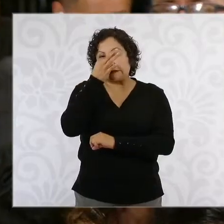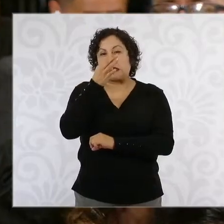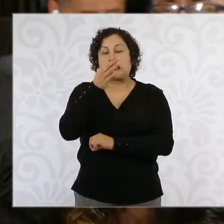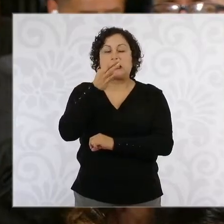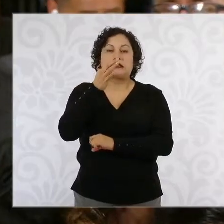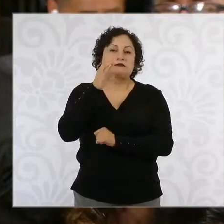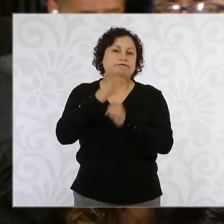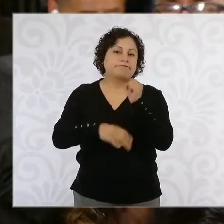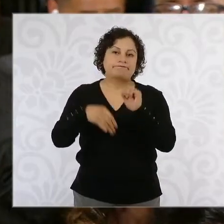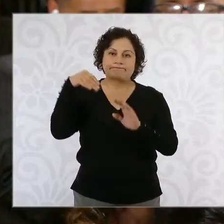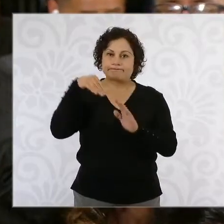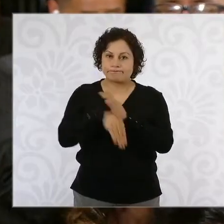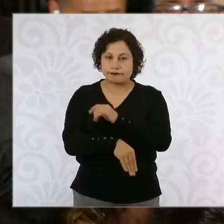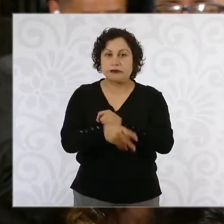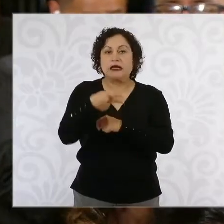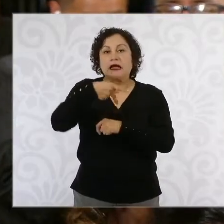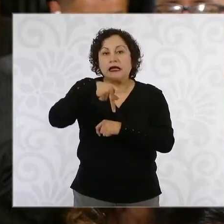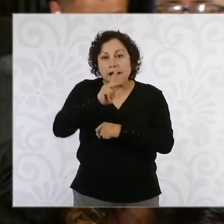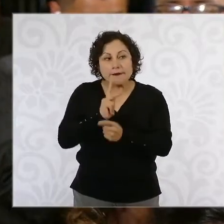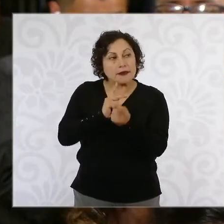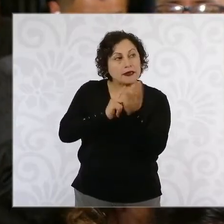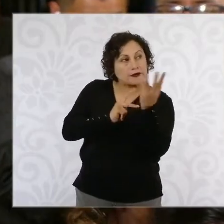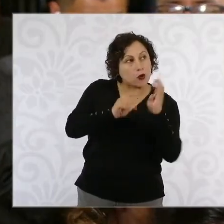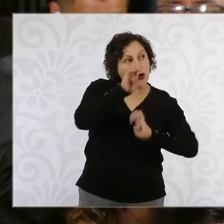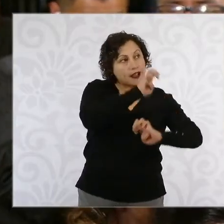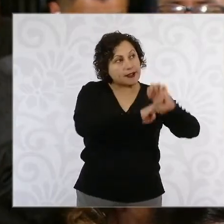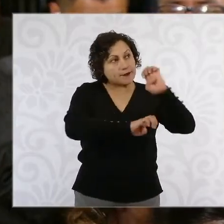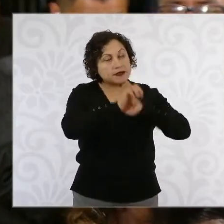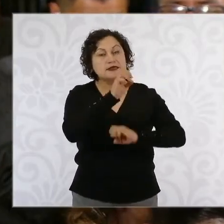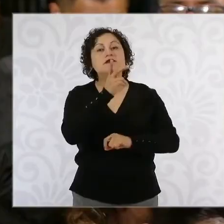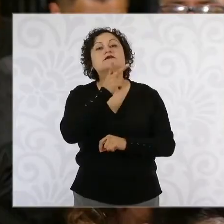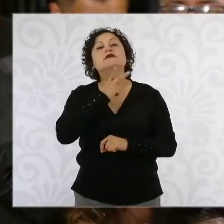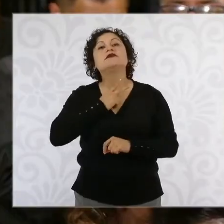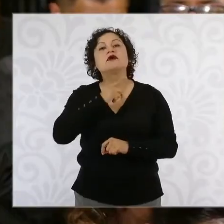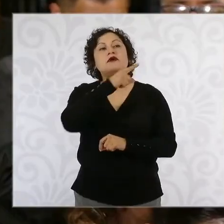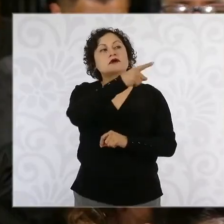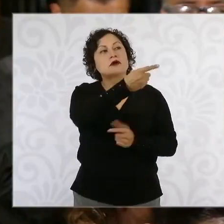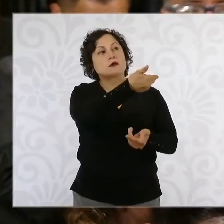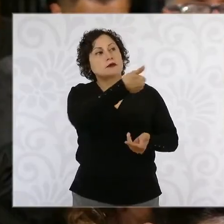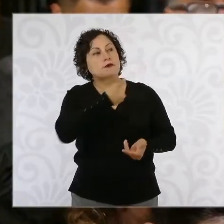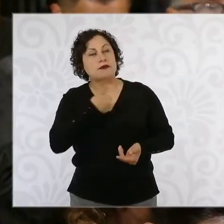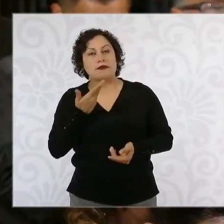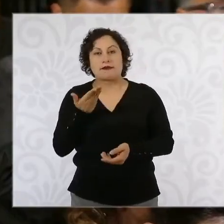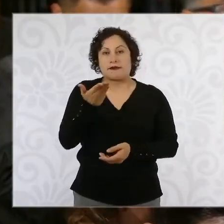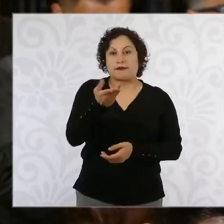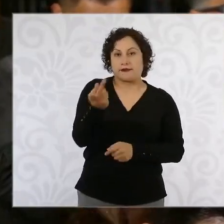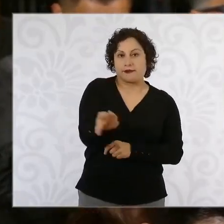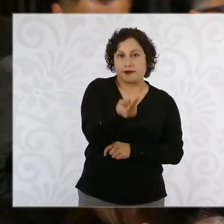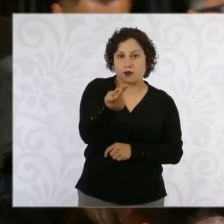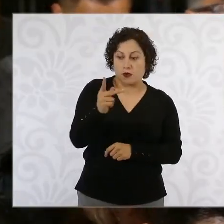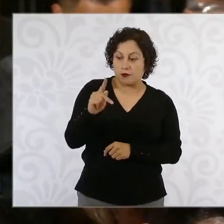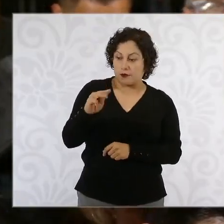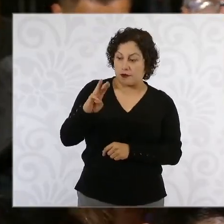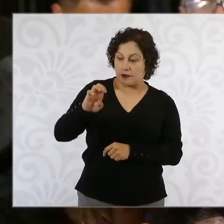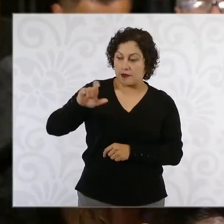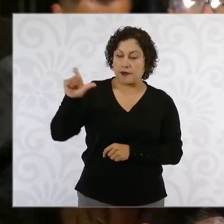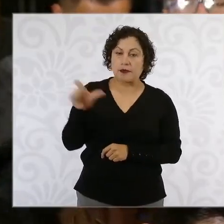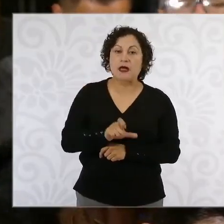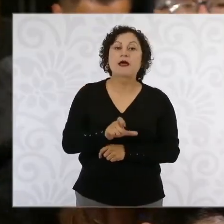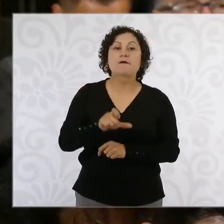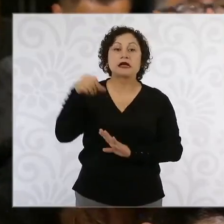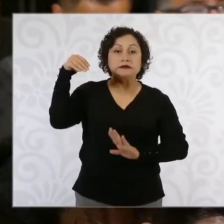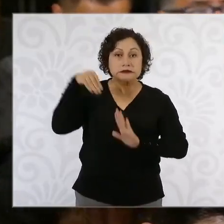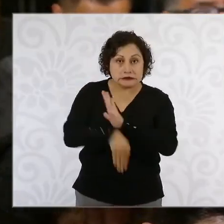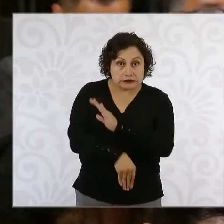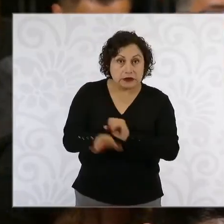que le pregunte si Pemex va a quebrar porque hay muchas manifestaciones por falta de pagos tanto